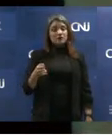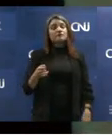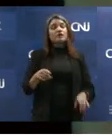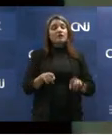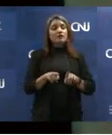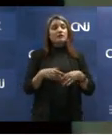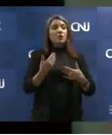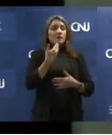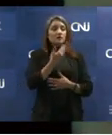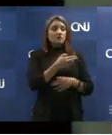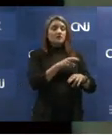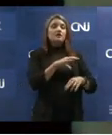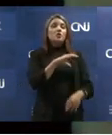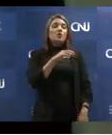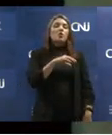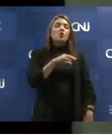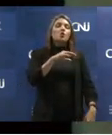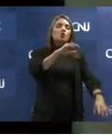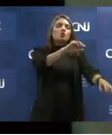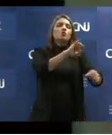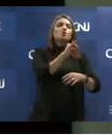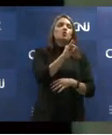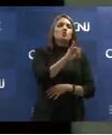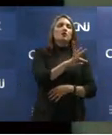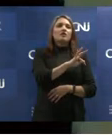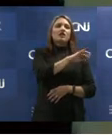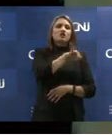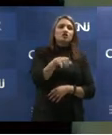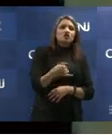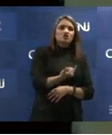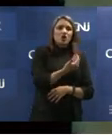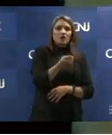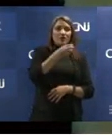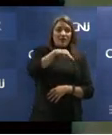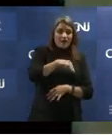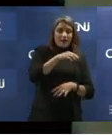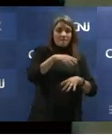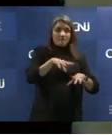do Estado do Amazonas e pelo seu Tribunal Pleno, realizou uma ampla e detida